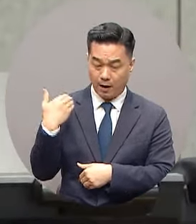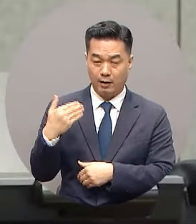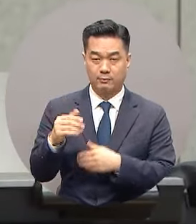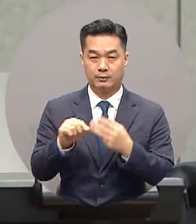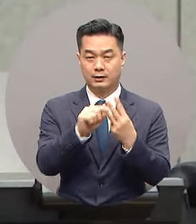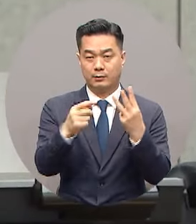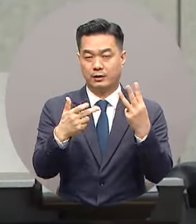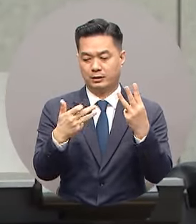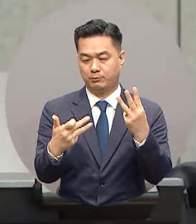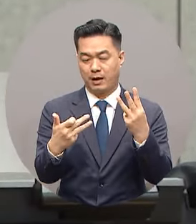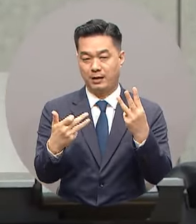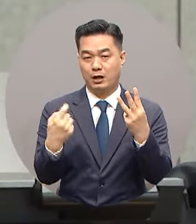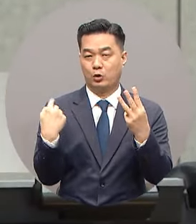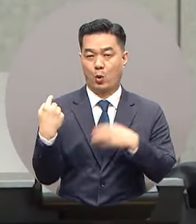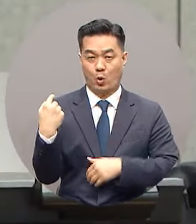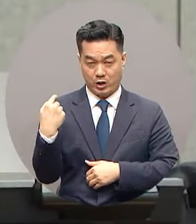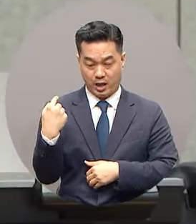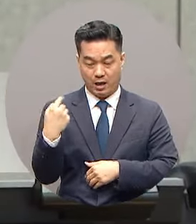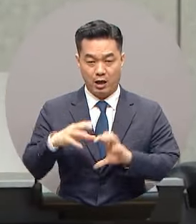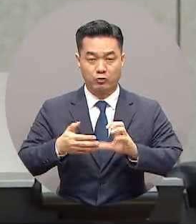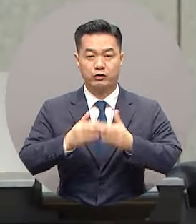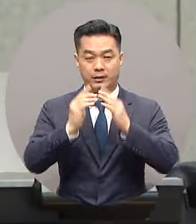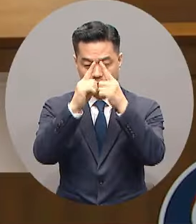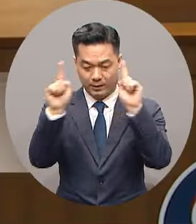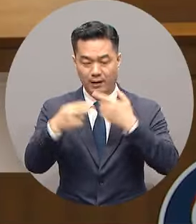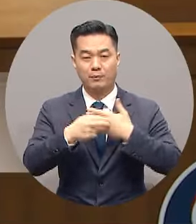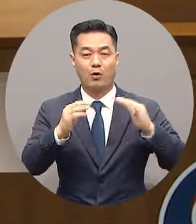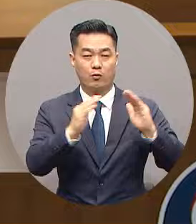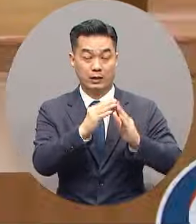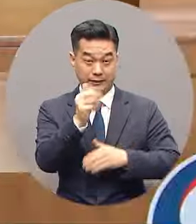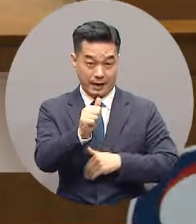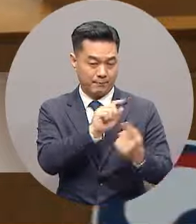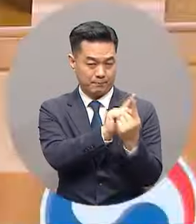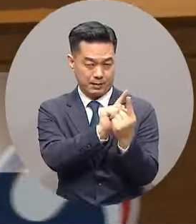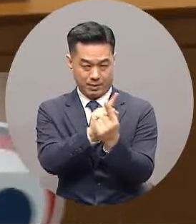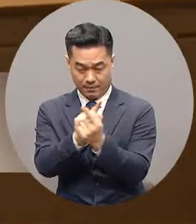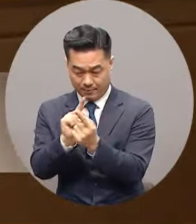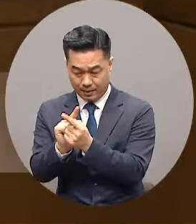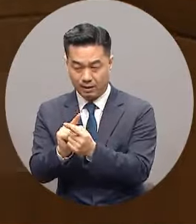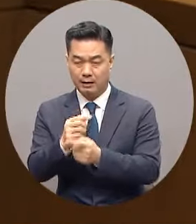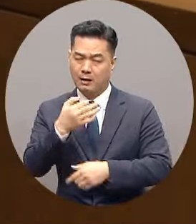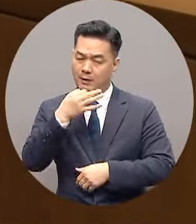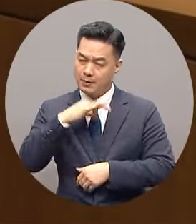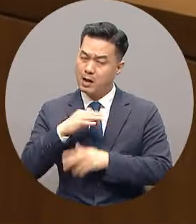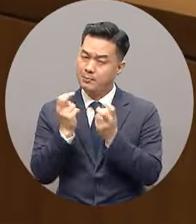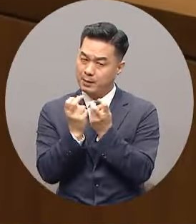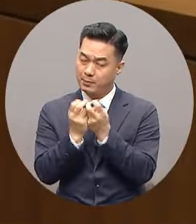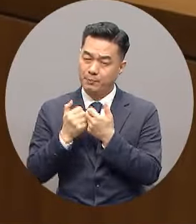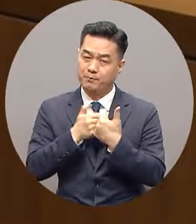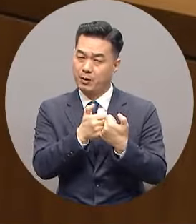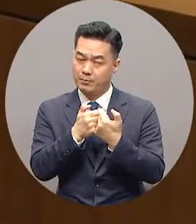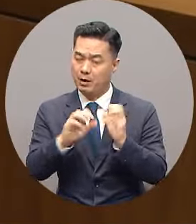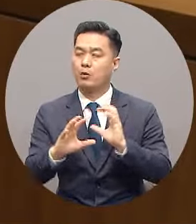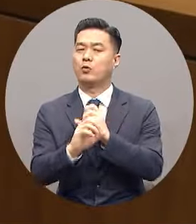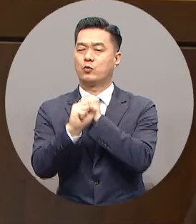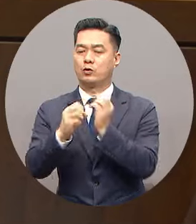조규홍 보건복지부 장관은 지난 18일과 어제 서울 주요 5대 병원장과 국립대 병원장들을 만나 바람직한 의료 체계 구축에 관해 의견을 수렴했다고